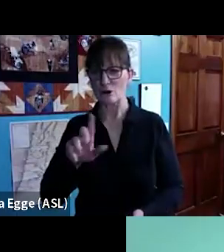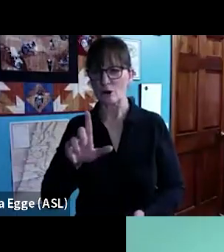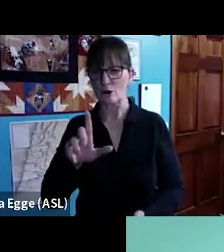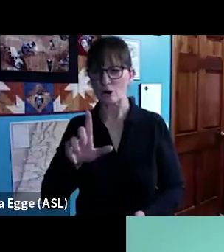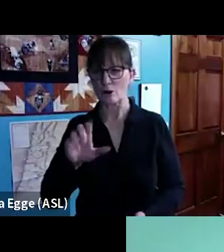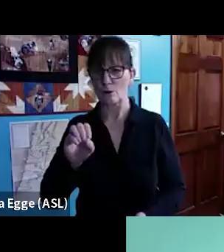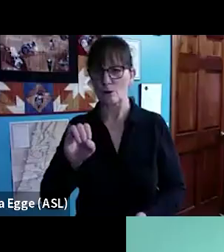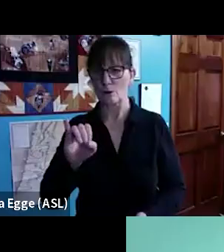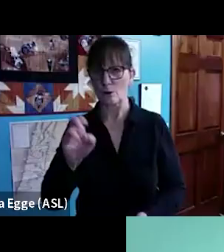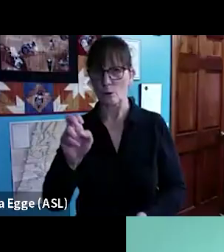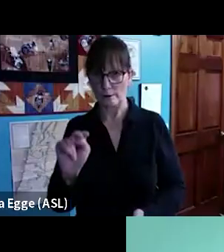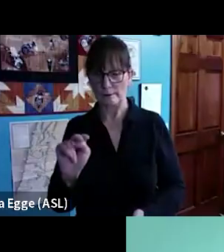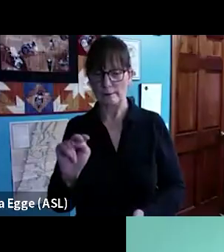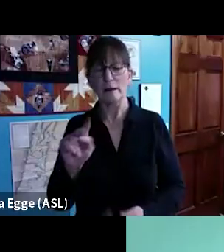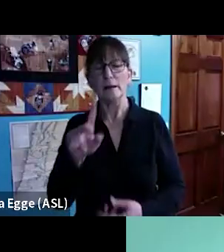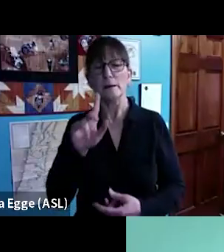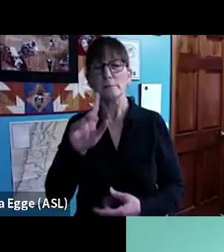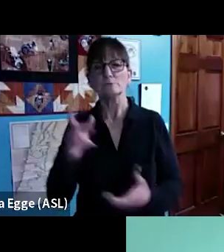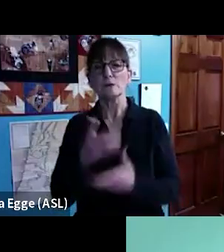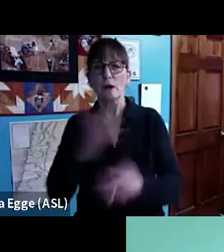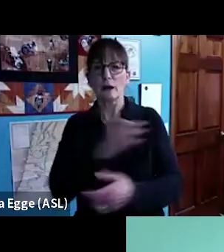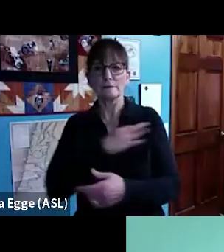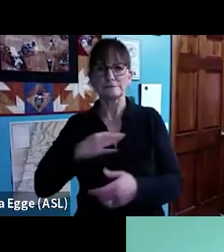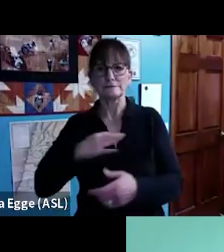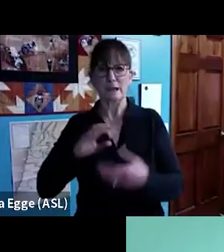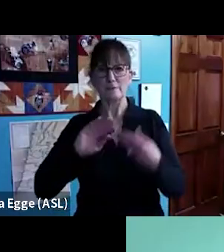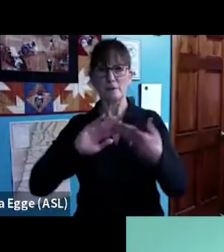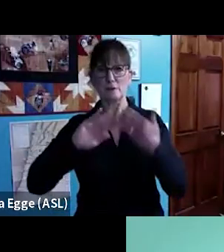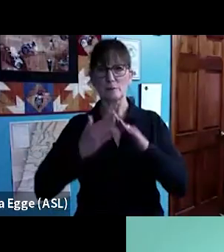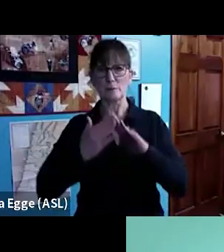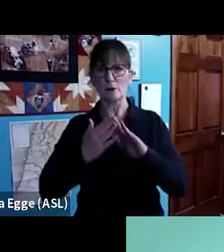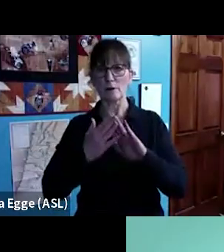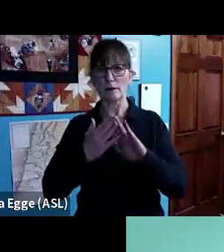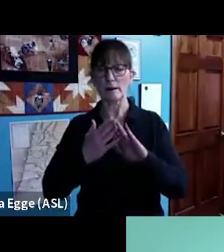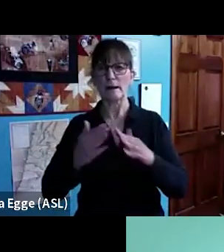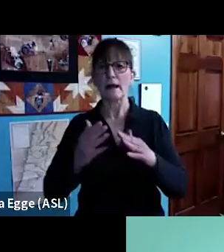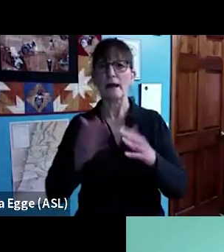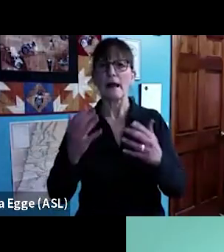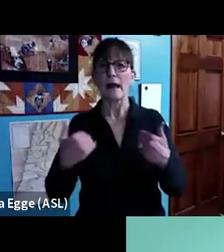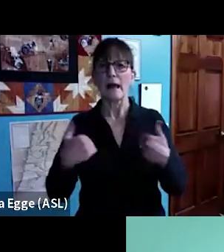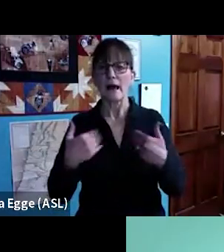Bueno, solo iba a decir que es parte del modelo SOAR. Alguien preguntó si lo era,